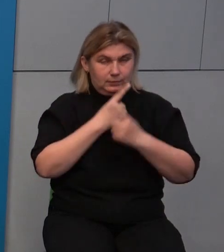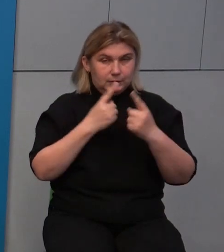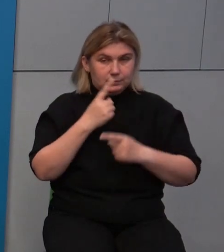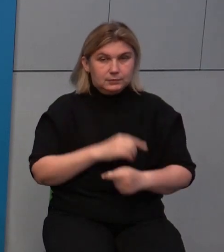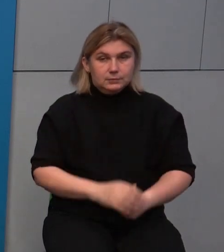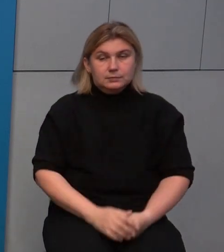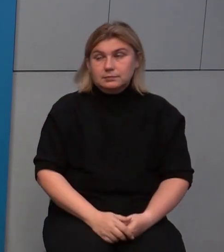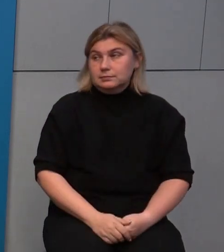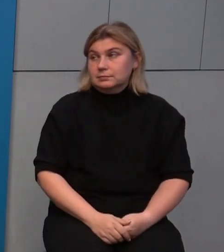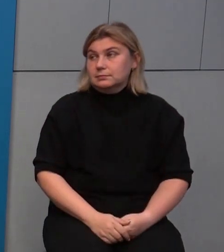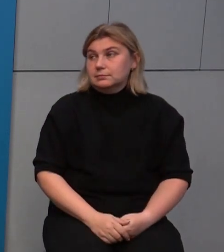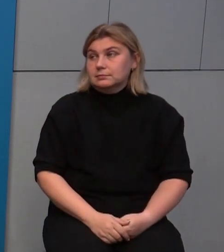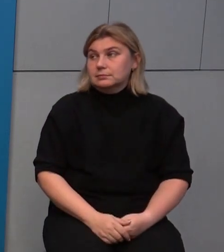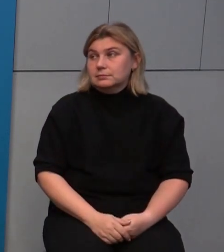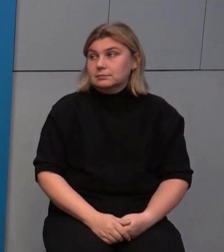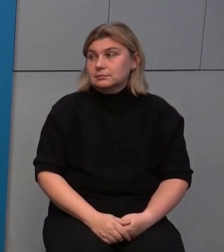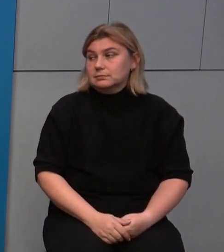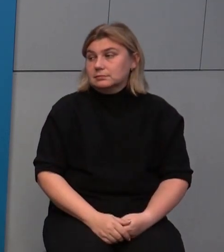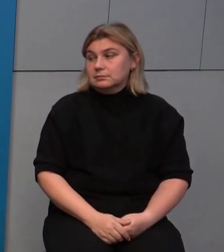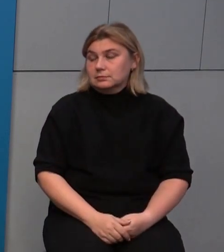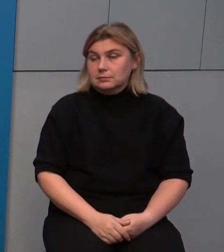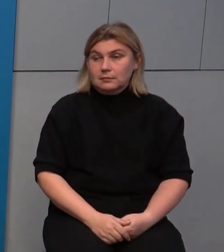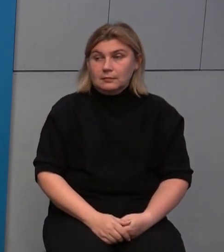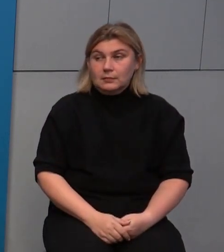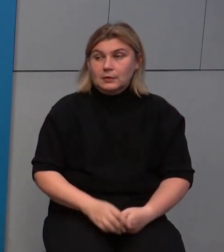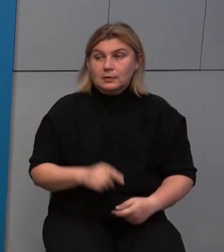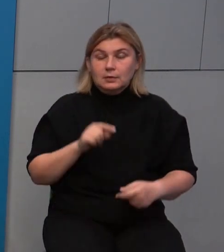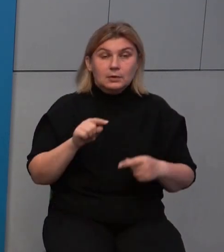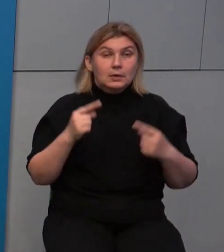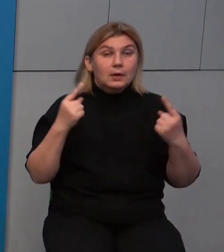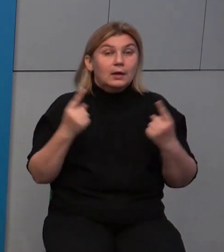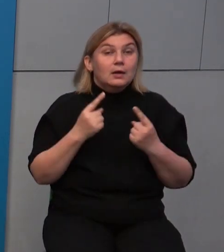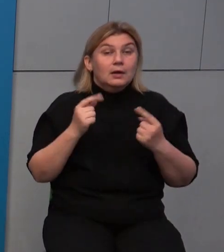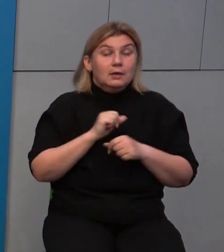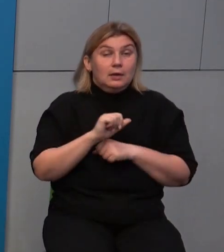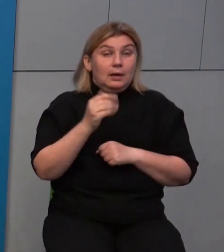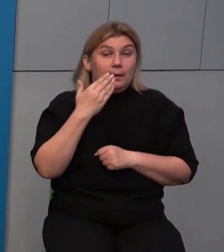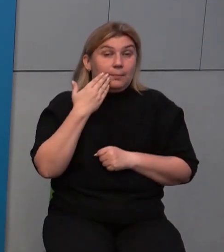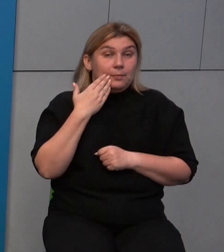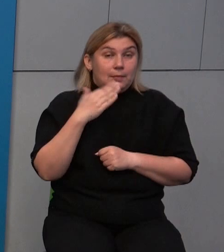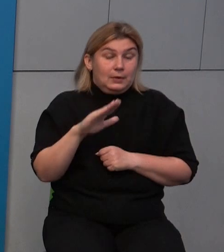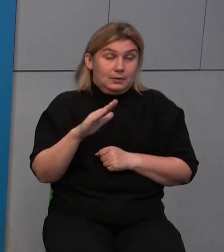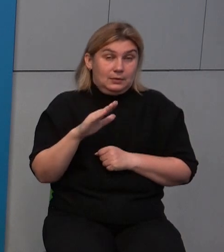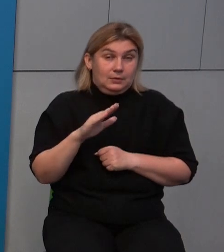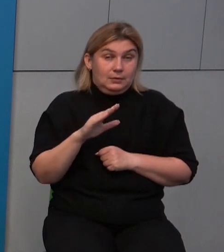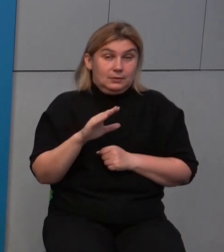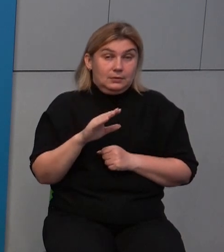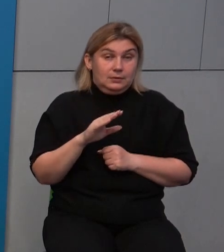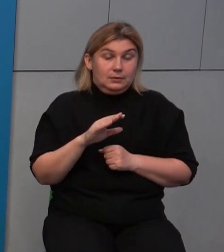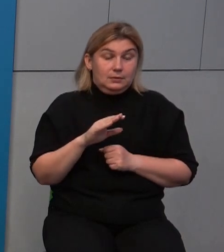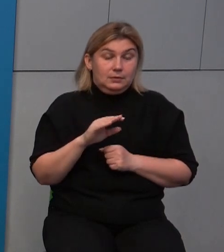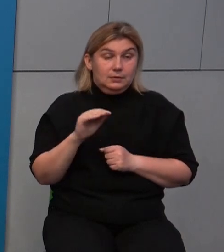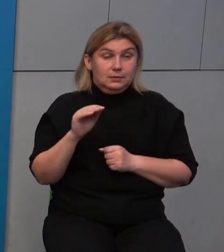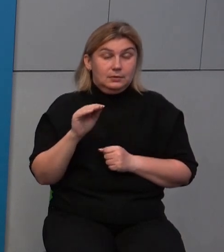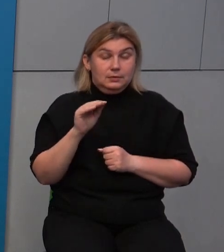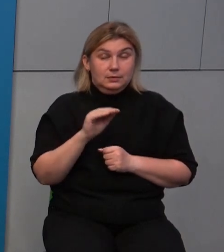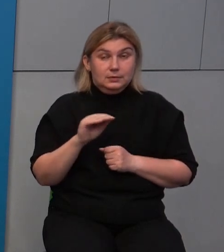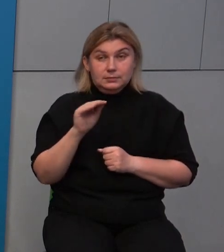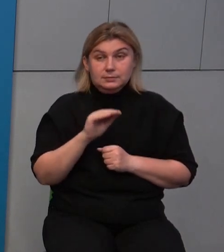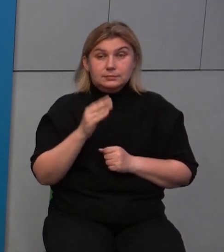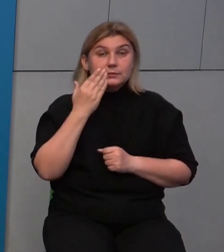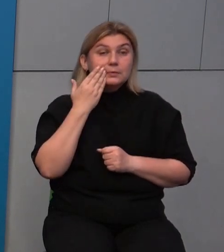Więc ta sytuacja jest naprawdę teraz jeszcze bardziej złożona